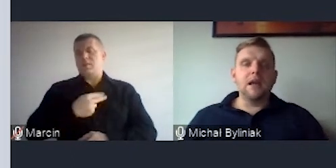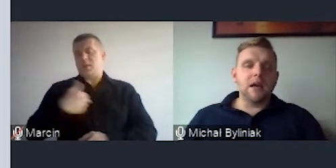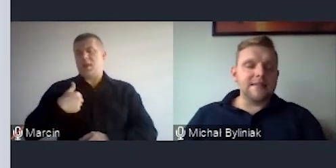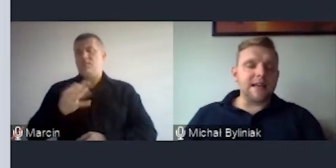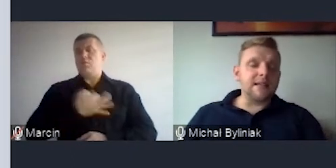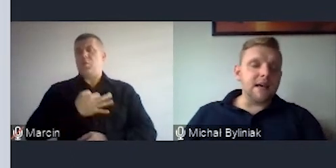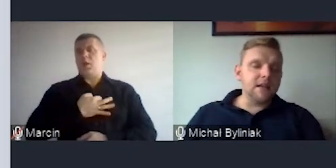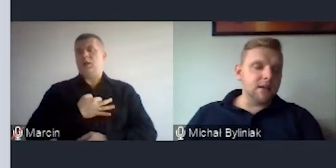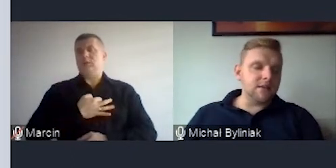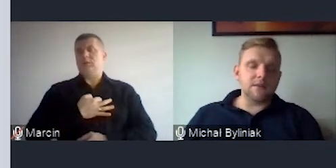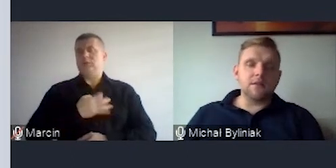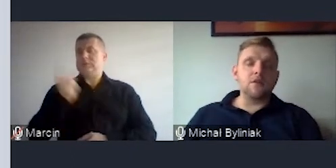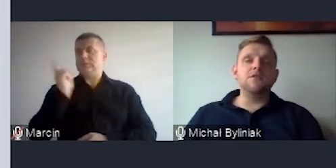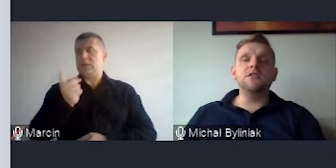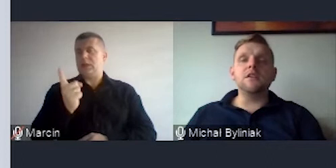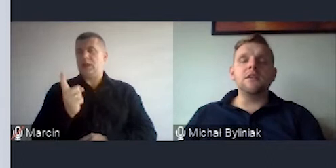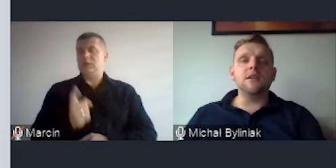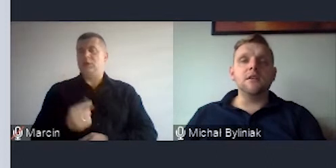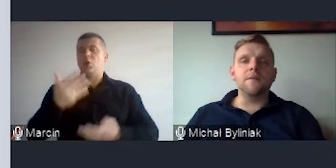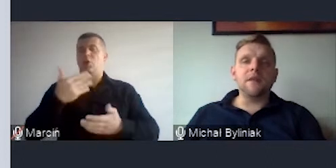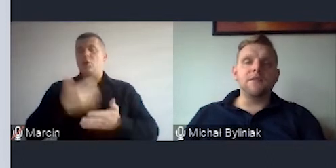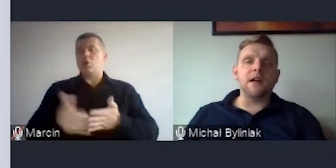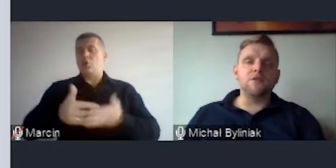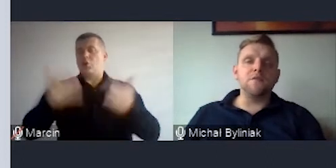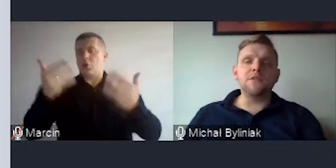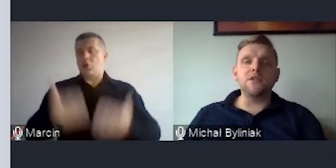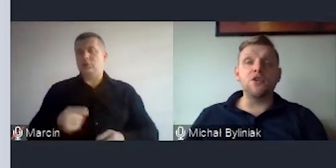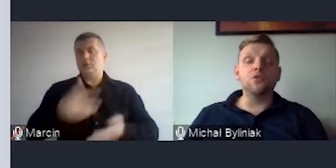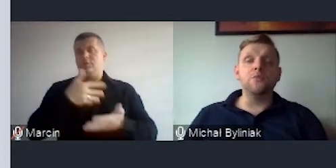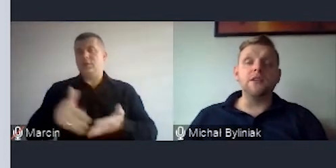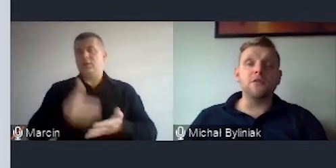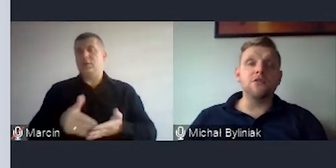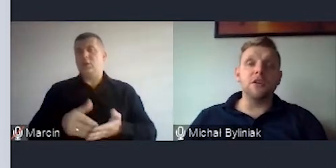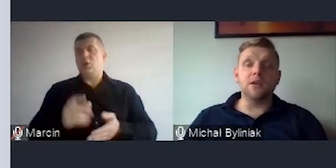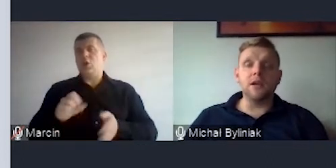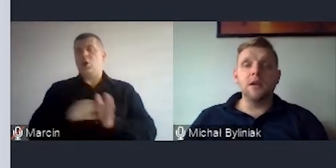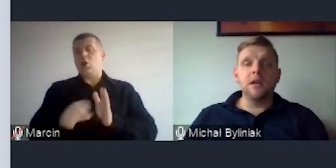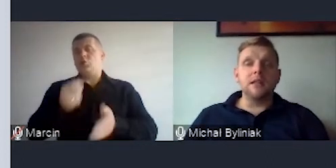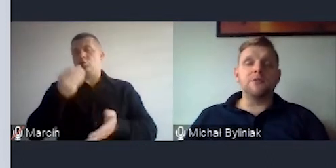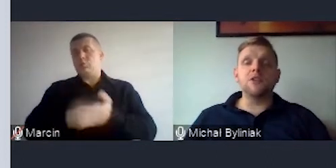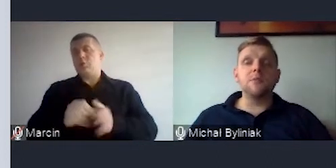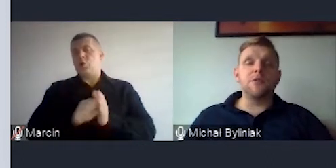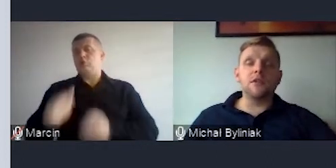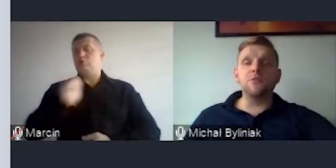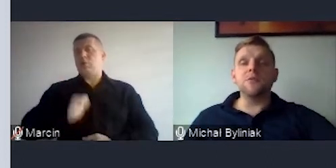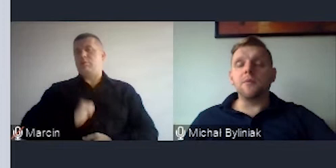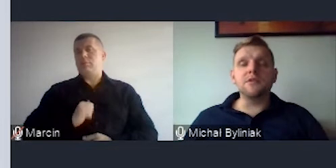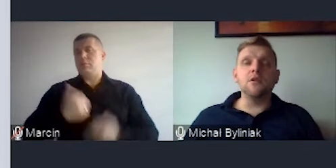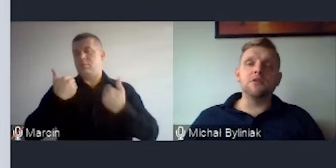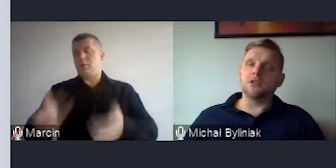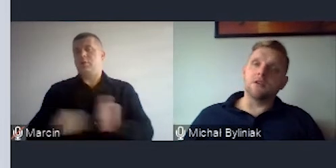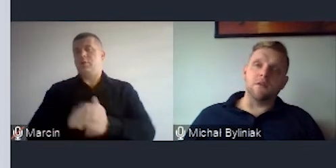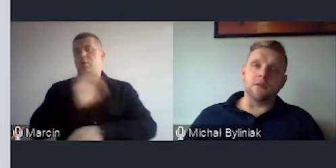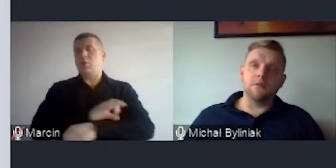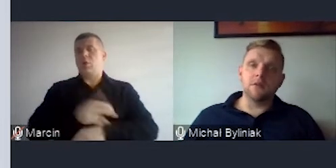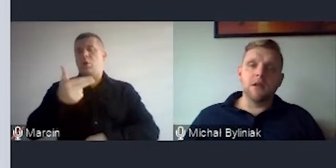Zakazane jest rozliczenie takiego wydatku w postaci odkupienia od siebie na potrzebę projektu przy pomocy noty księgowej.